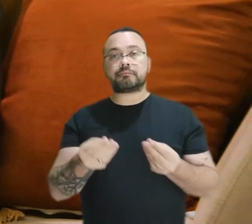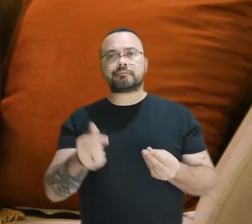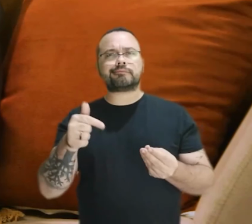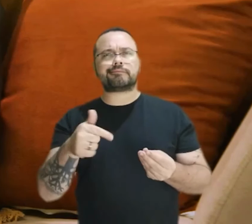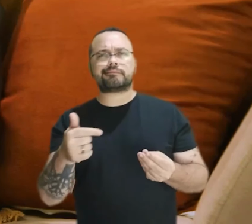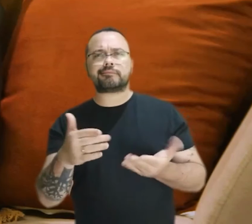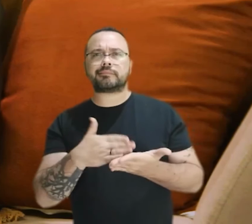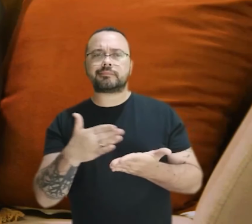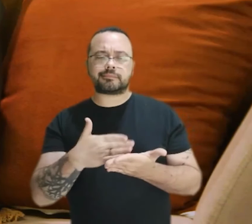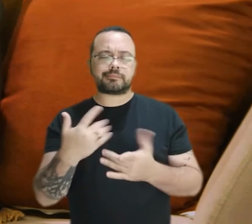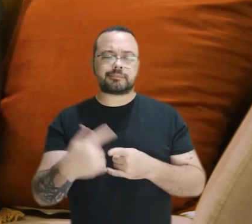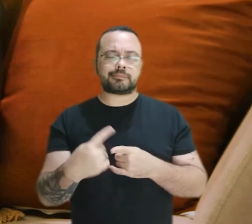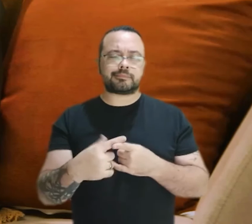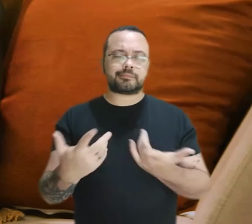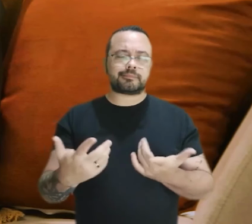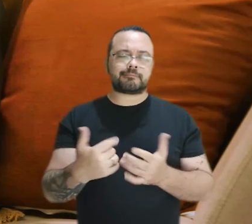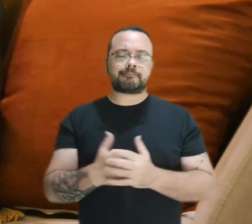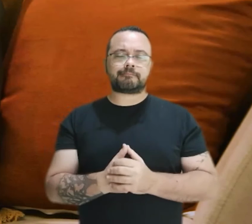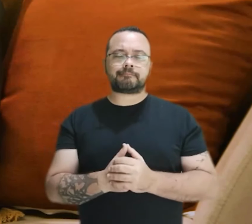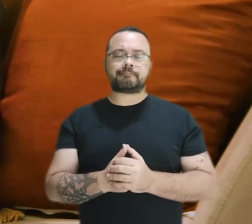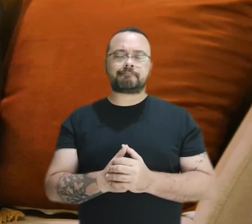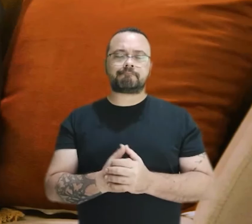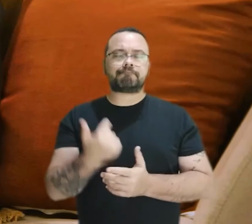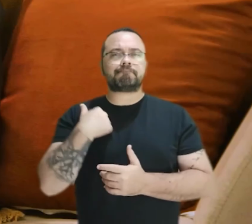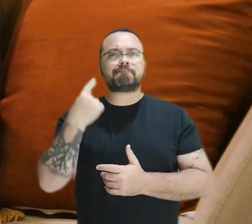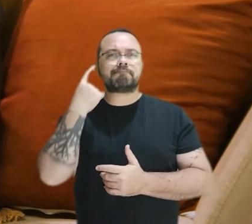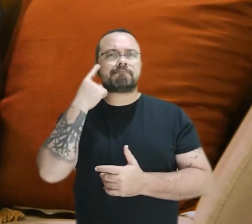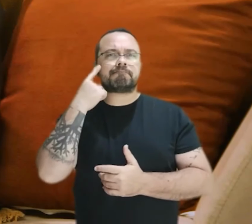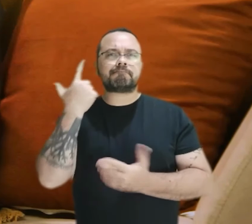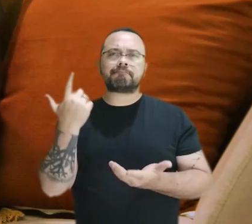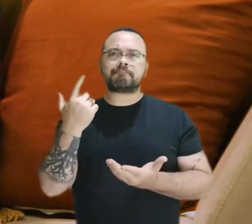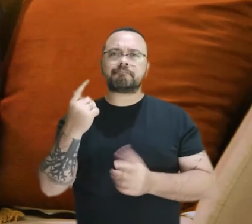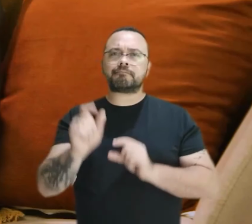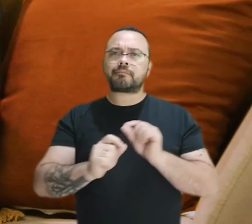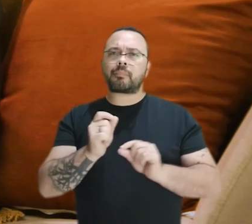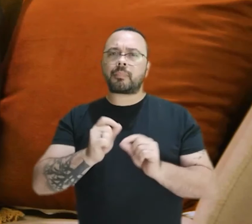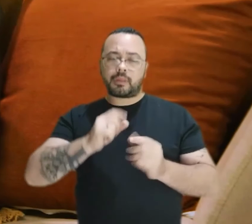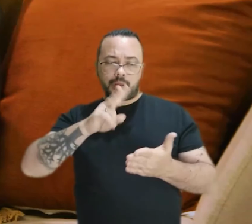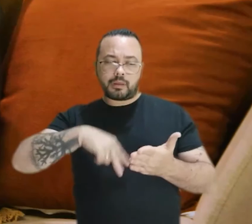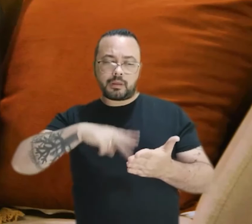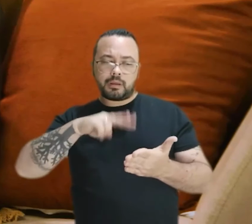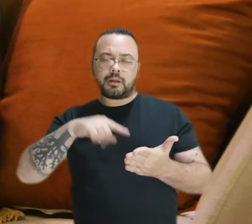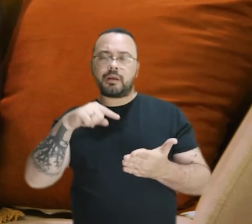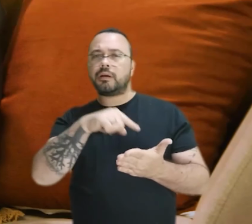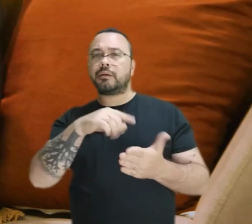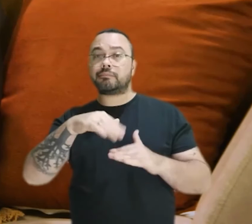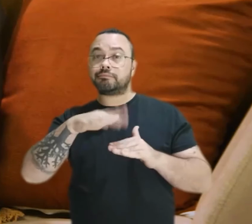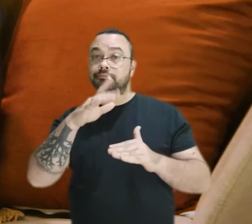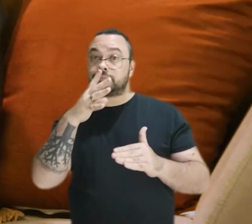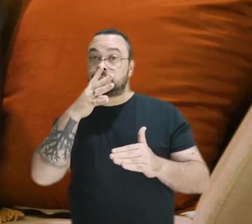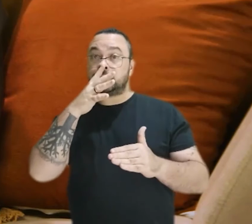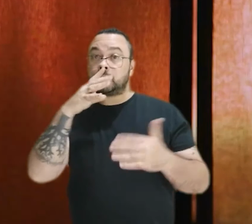porque eu tava pensando no que que eu tenho lido de mais impressionante, sabe?